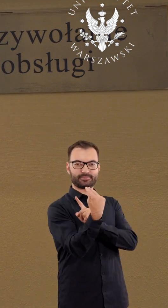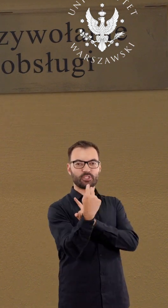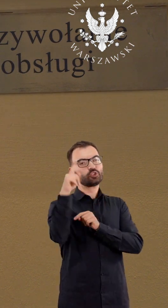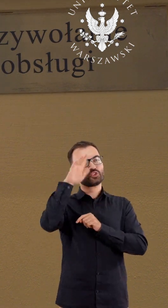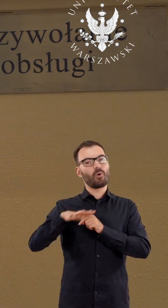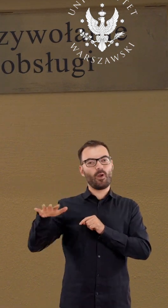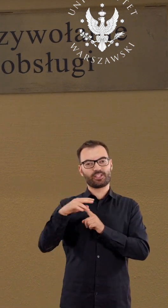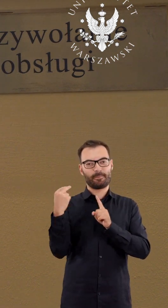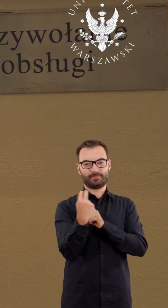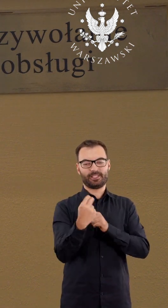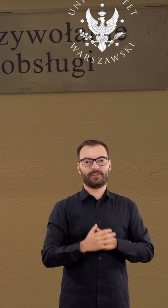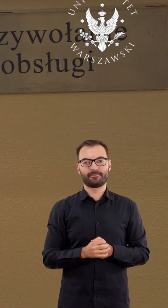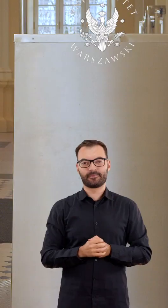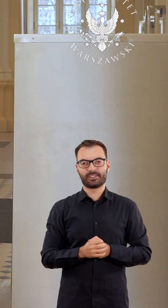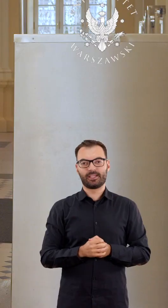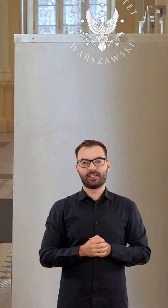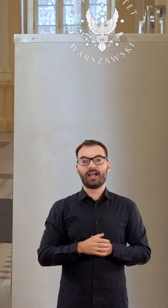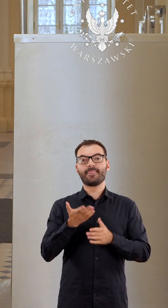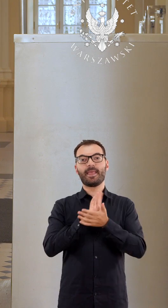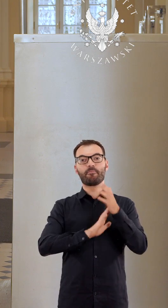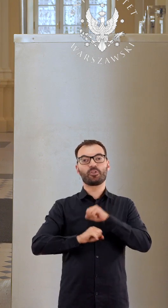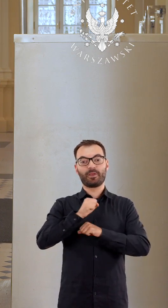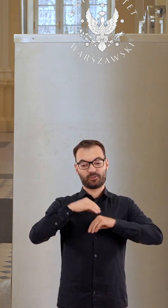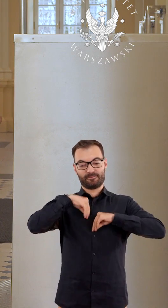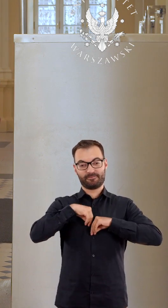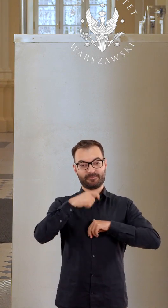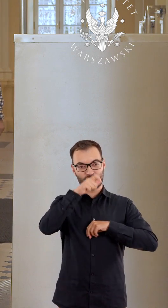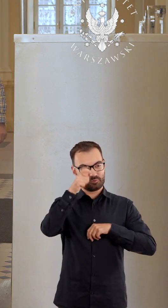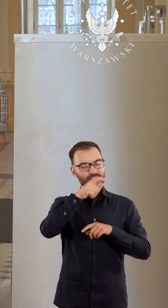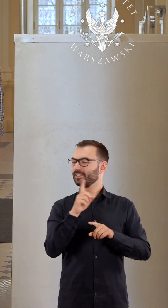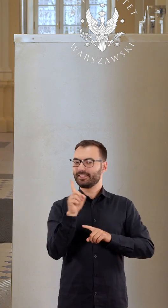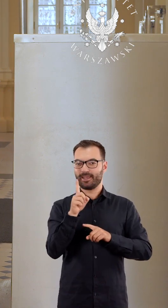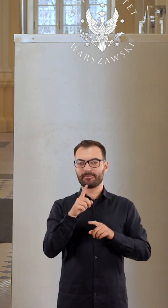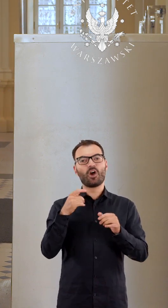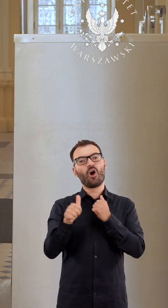czyli niepełnosprawność nie kryje się stricte w jednostce, ale w tym, jak traktowana jest ona przez społeczeństwo,